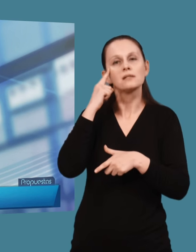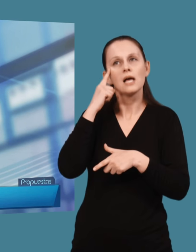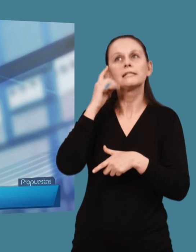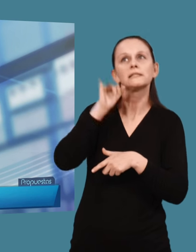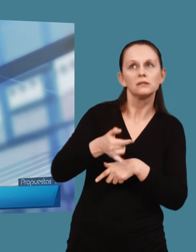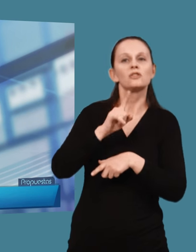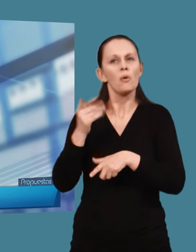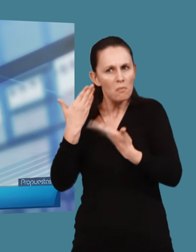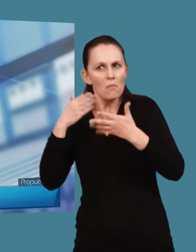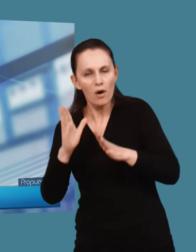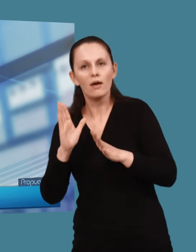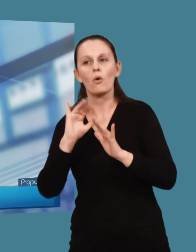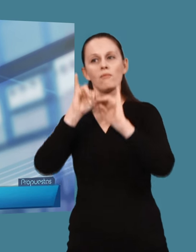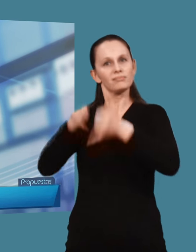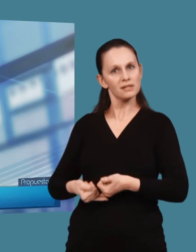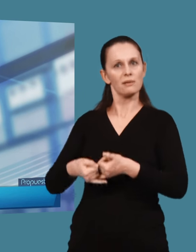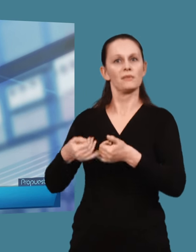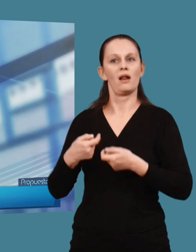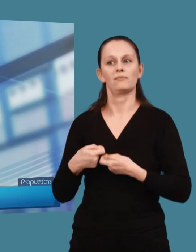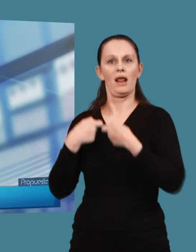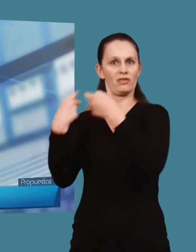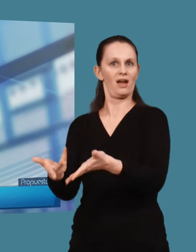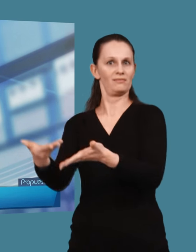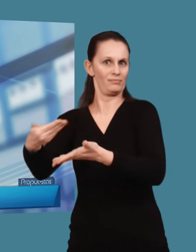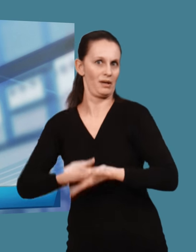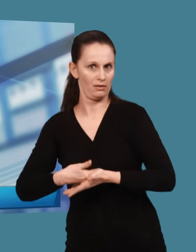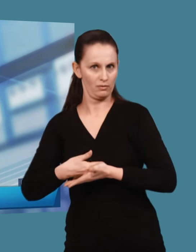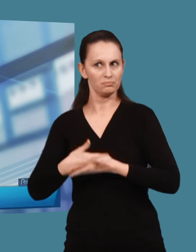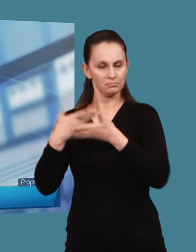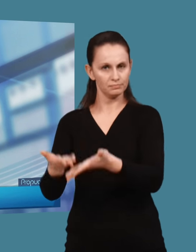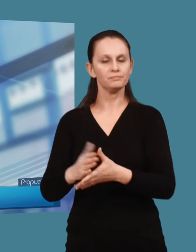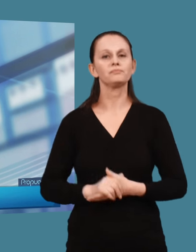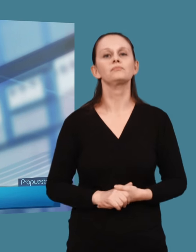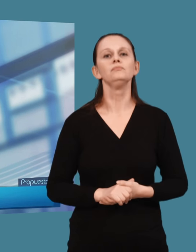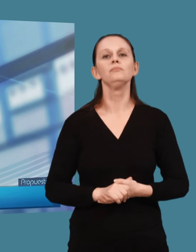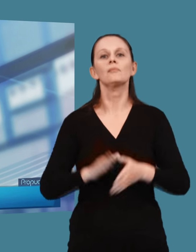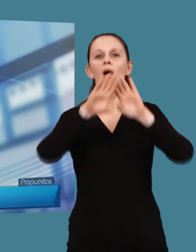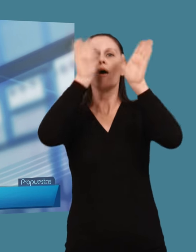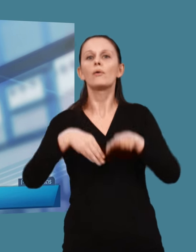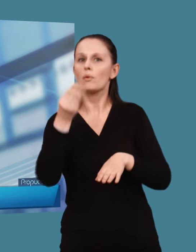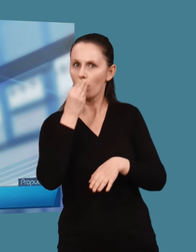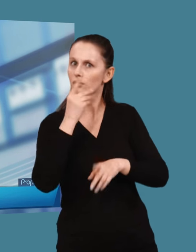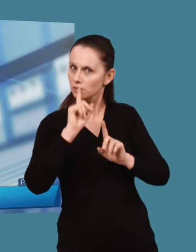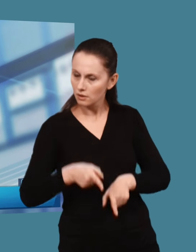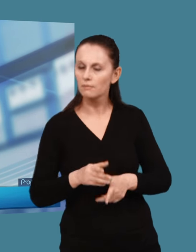capacidades que tienen y si se puede dar respuesta a esa solicitud. También tenemos los comedores.